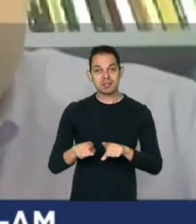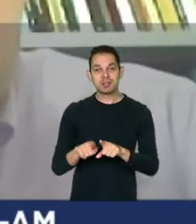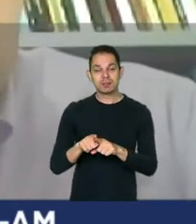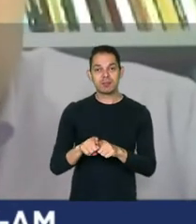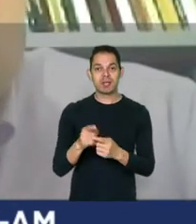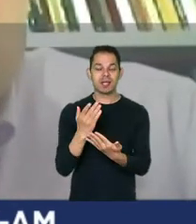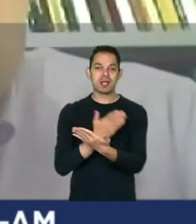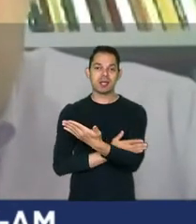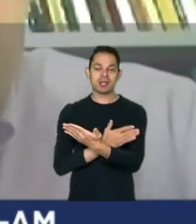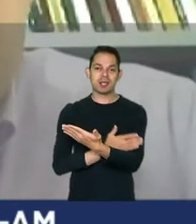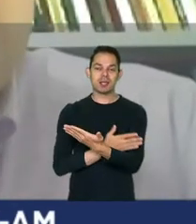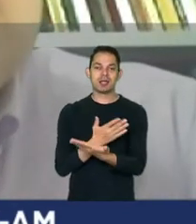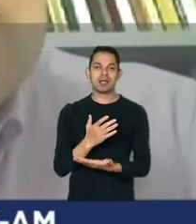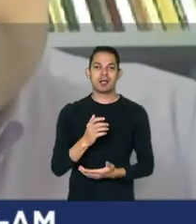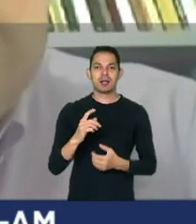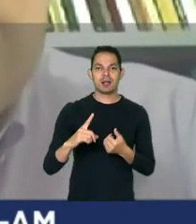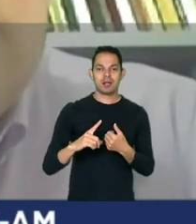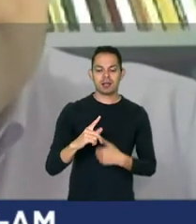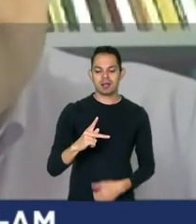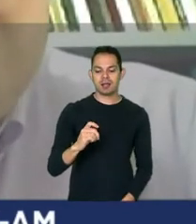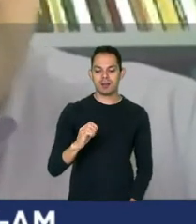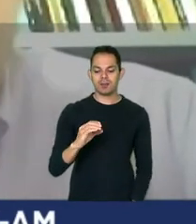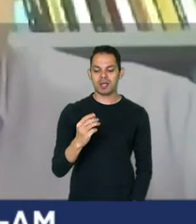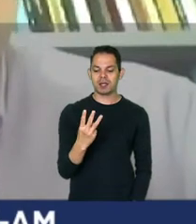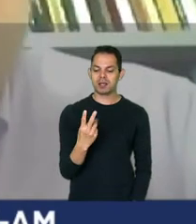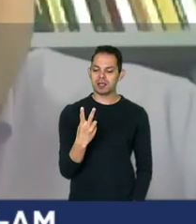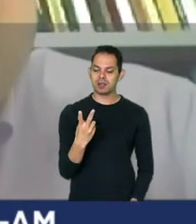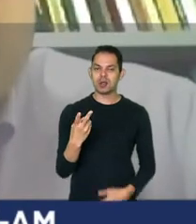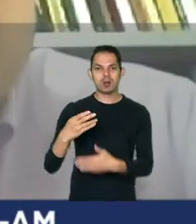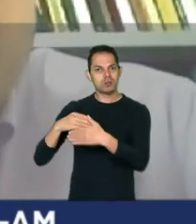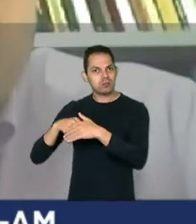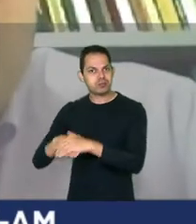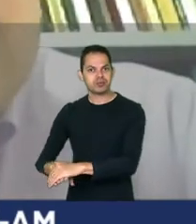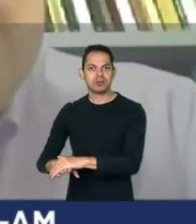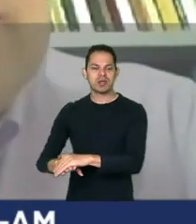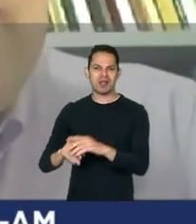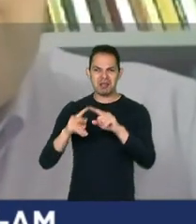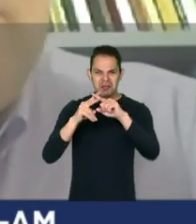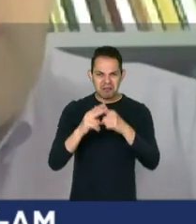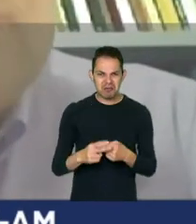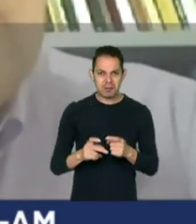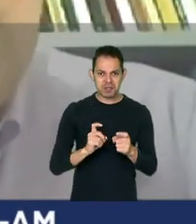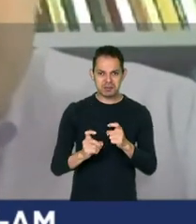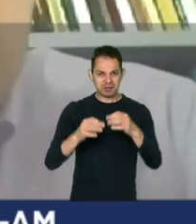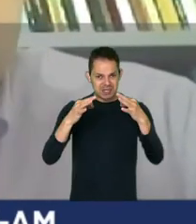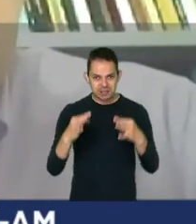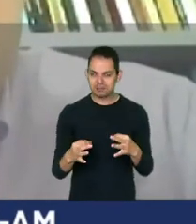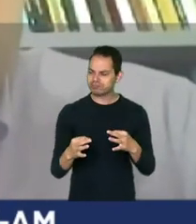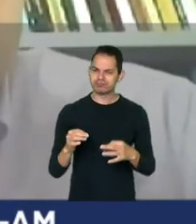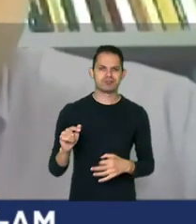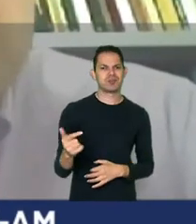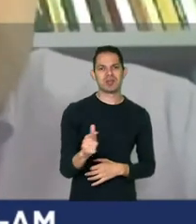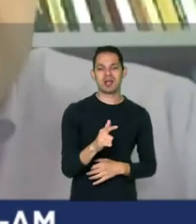EMENDA 95 E O MEU APOIO AO ARQUIVAMENTO DA PEC 32, DA REFORMA ADMINISTRATIVA. QUE DE REFORMA NÃO TEM NADA, NA VERDADE É UMA PROPOSTA DO